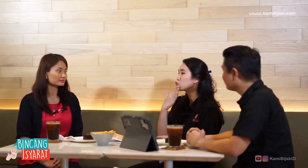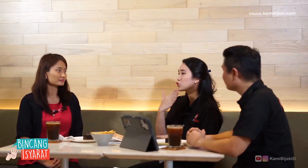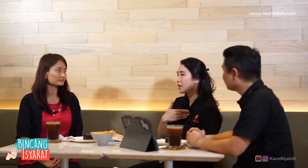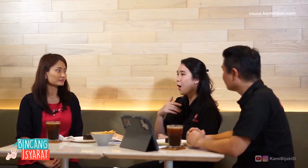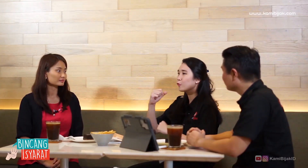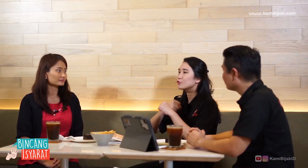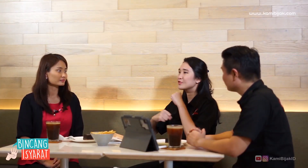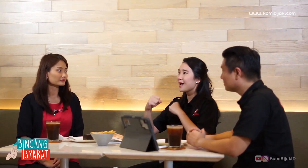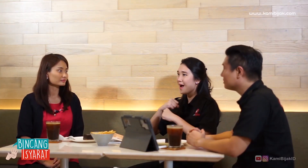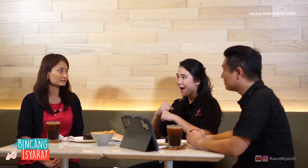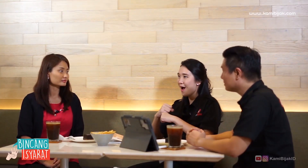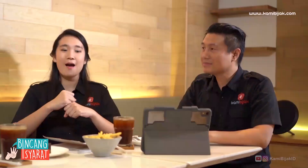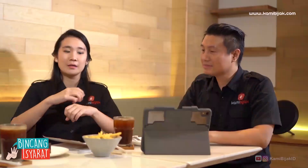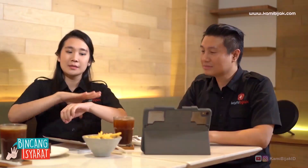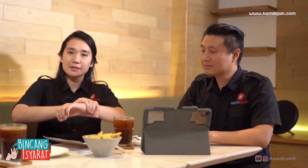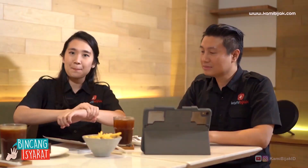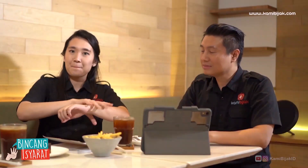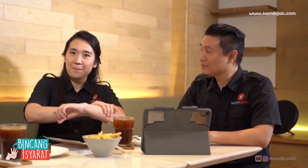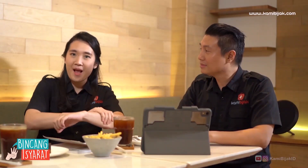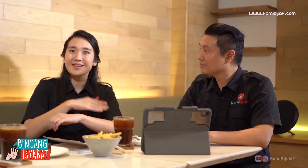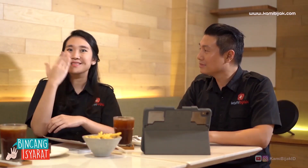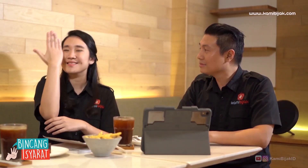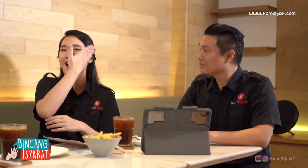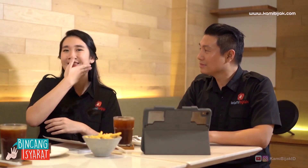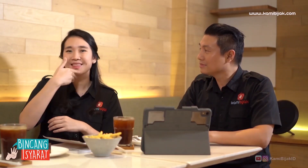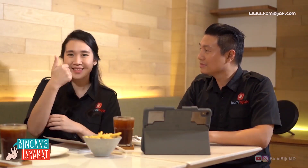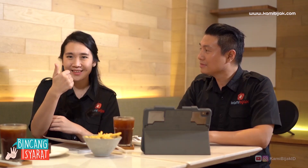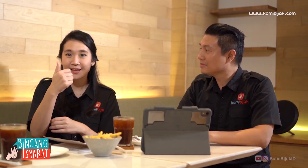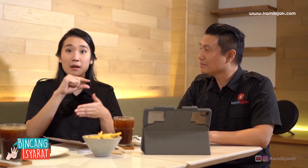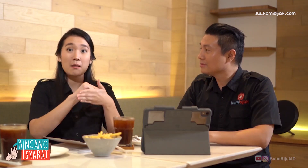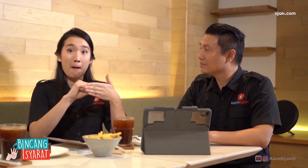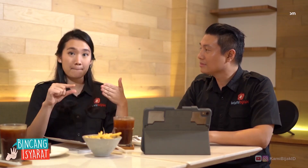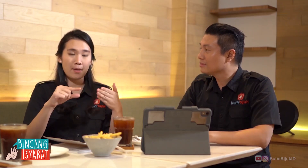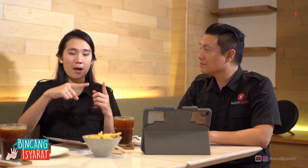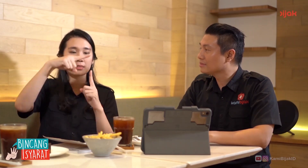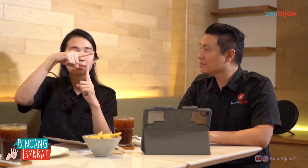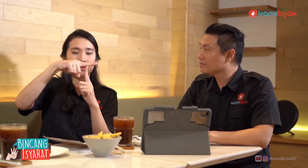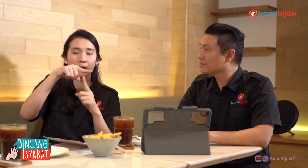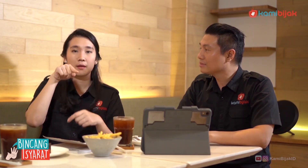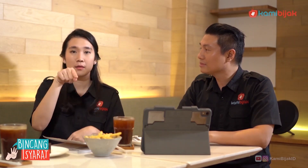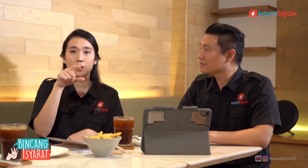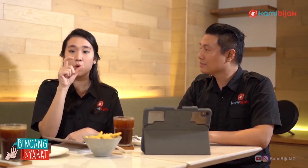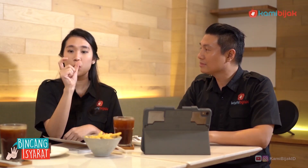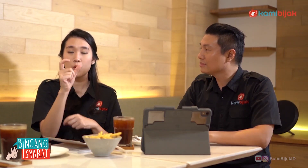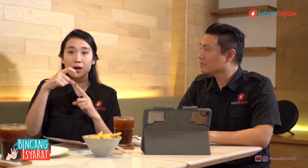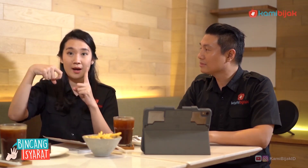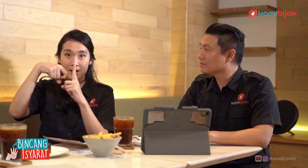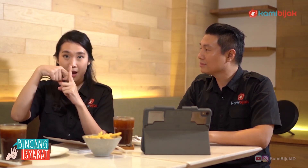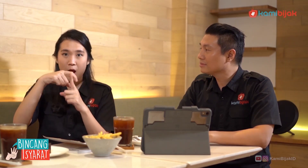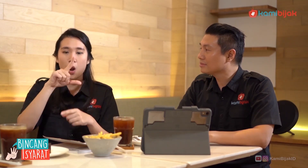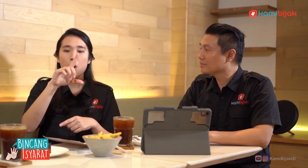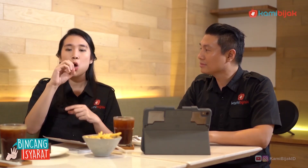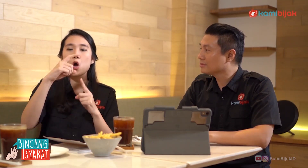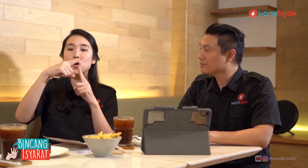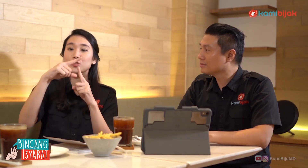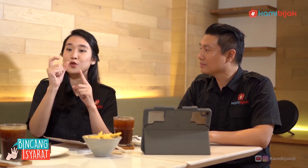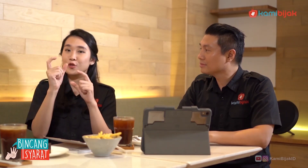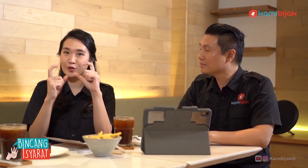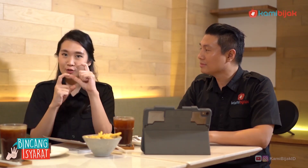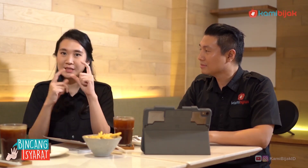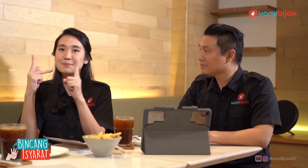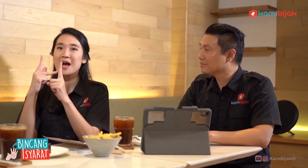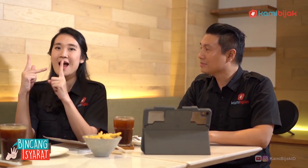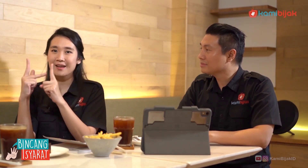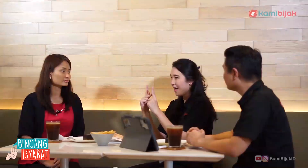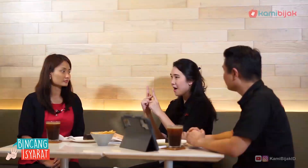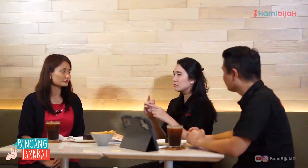Yang punya usaha SPA dan kecantikan, namanya T.U.K Lotus Semarang.